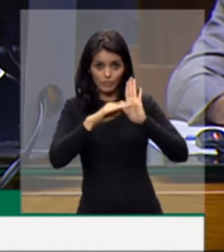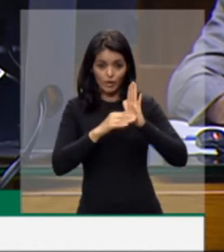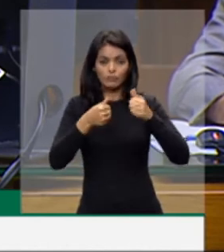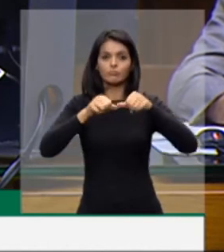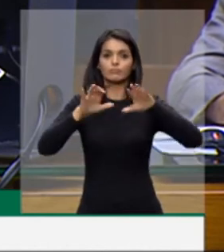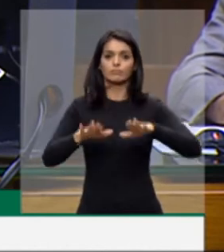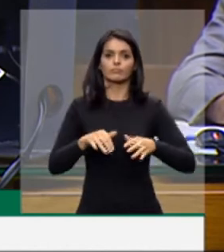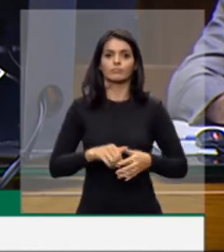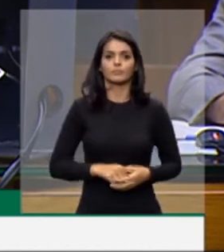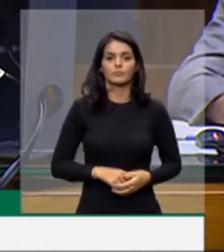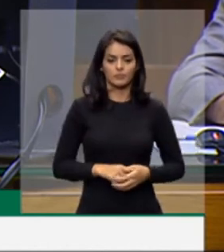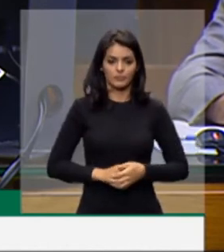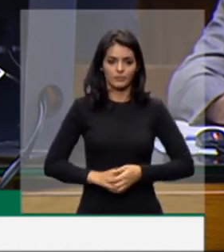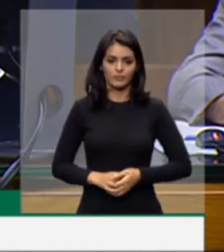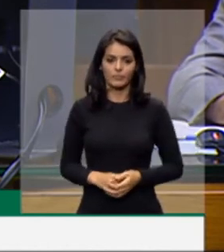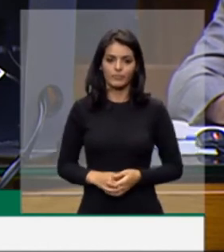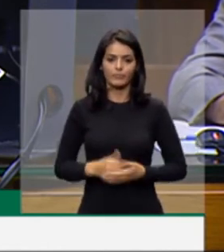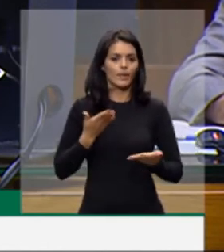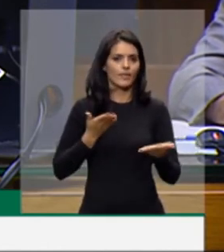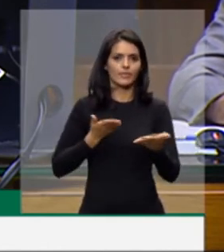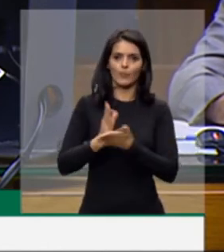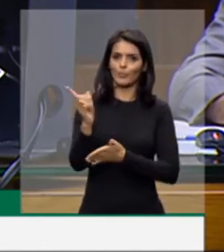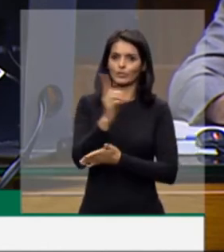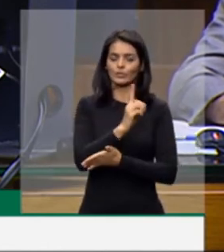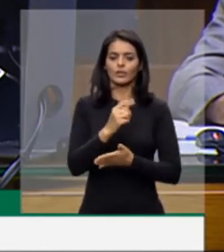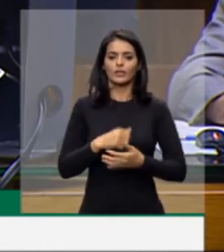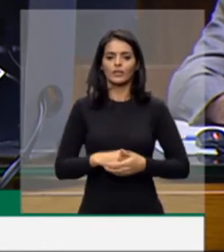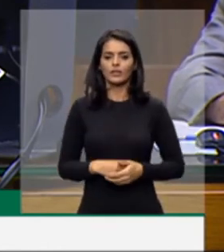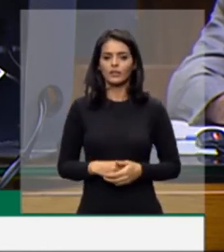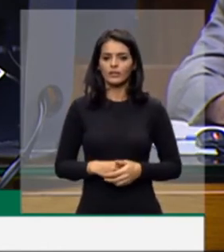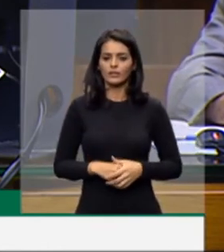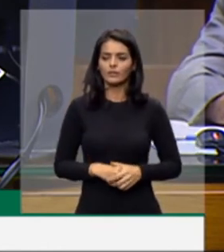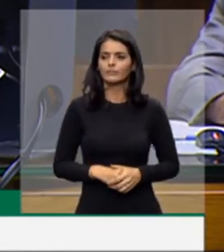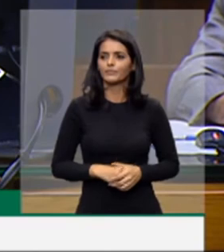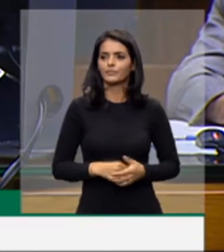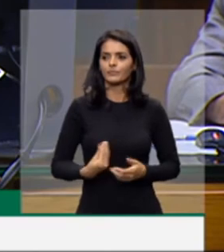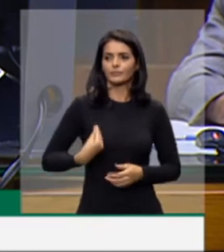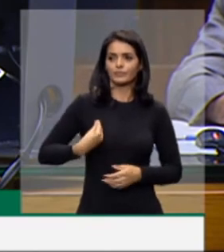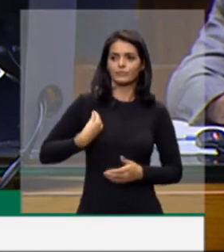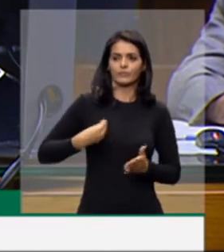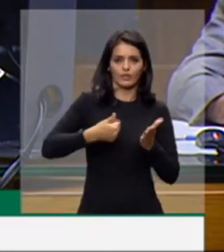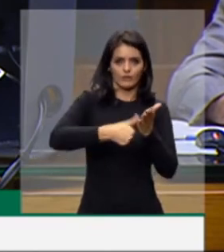ADIAMENTO E CONSTITUIR CONSTITUIR. PSDB VOTA NÃO, EM VOTAÇÃO, AQUELES QUE FOREM PELA APROVAÇÃO PERMANEÇAM